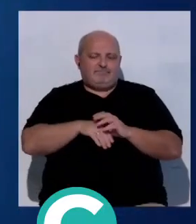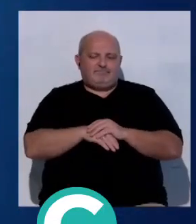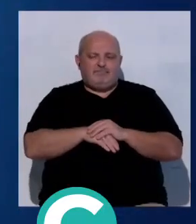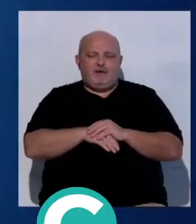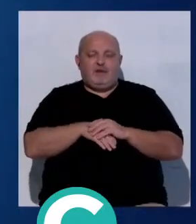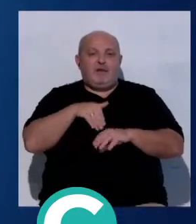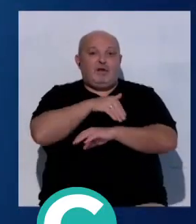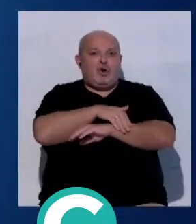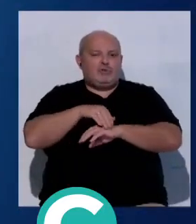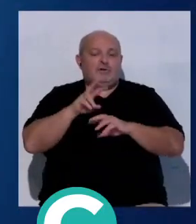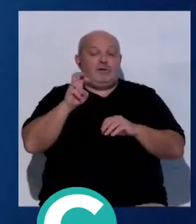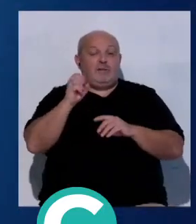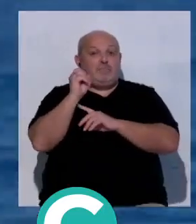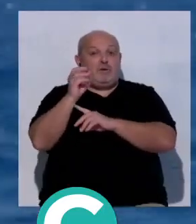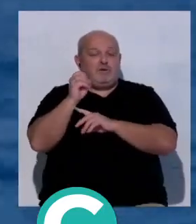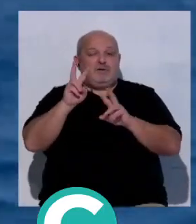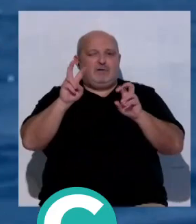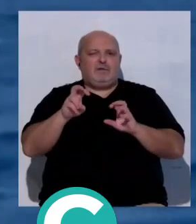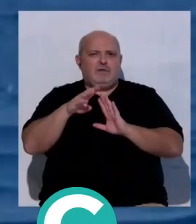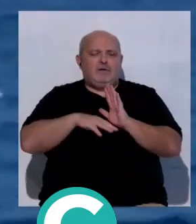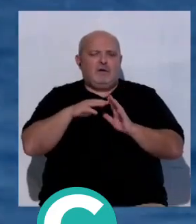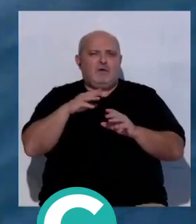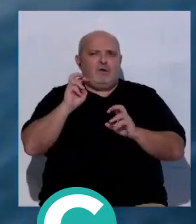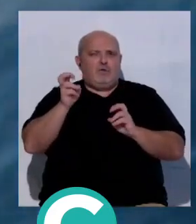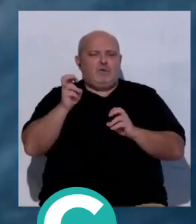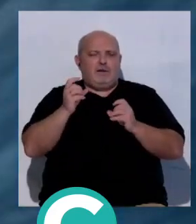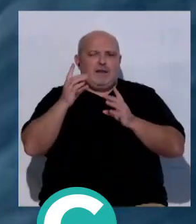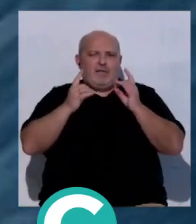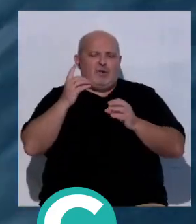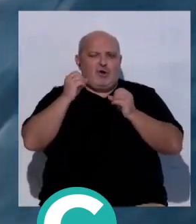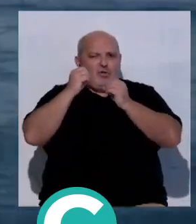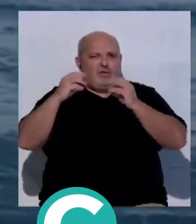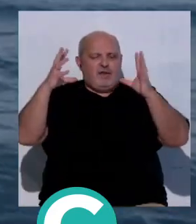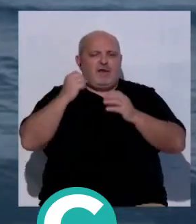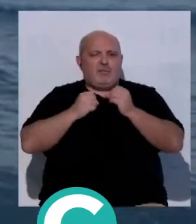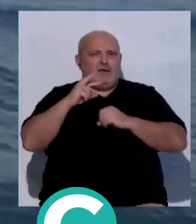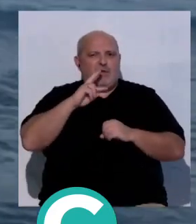a nivel de ponencias destacan en la programación gunter pauli creador del con de economía Azul la